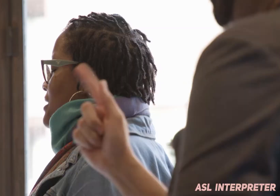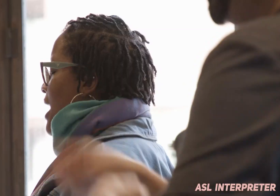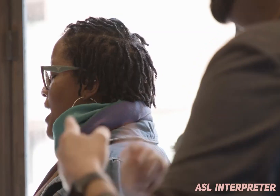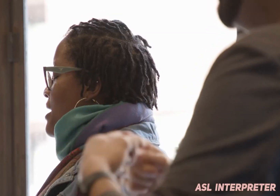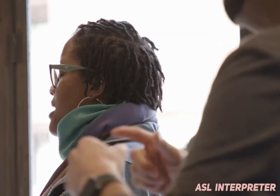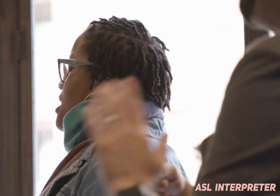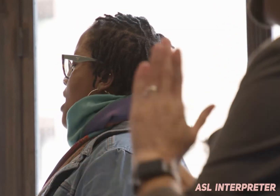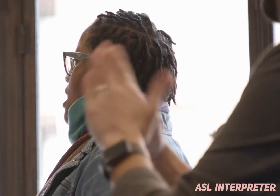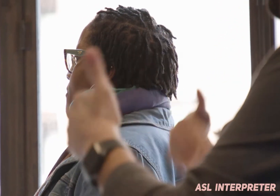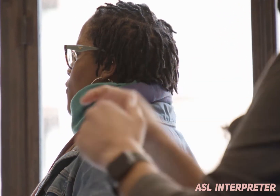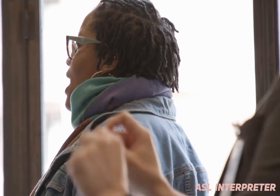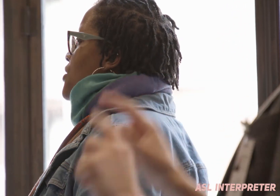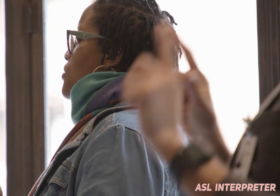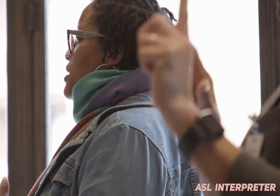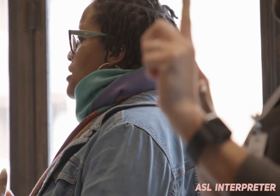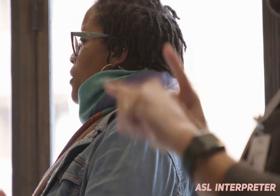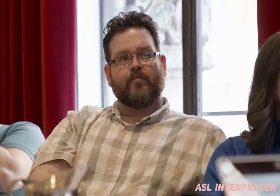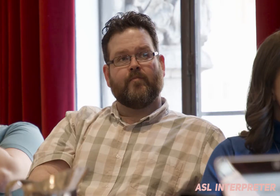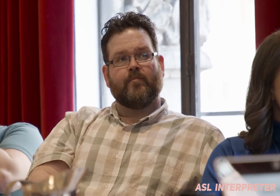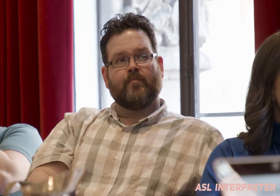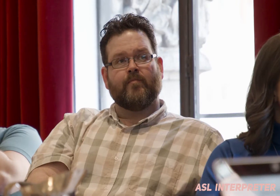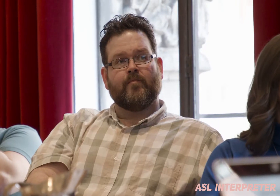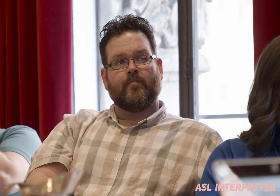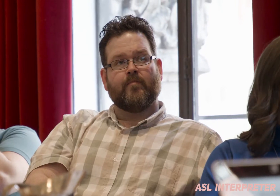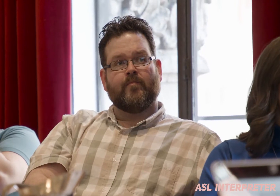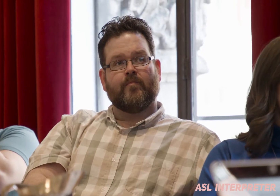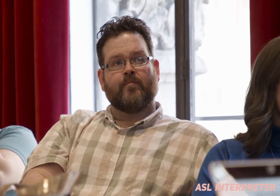Aquí están algunos ejemplos.